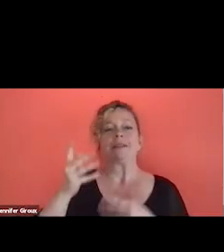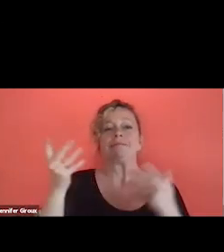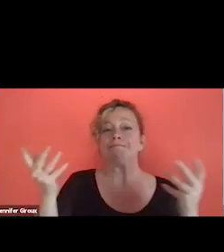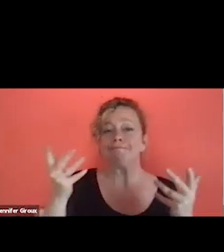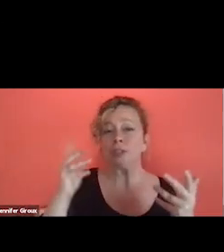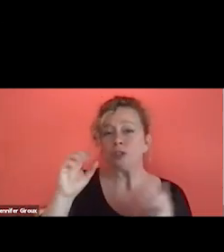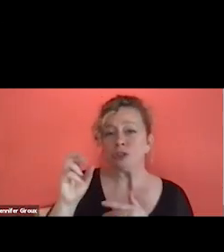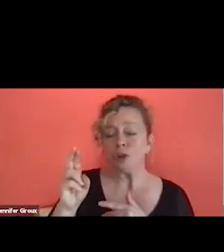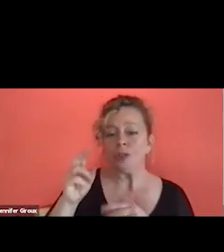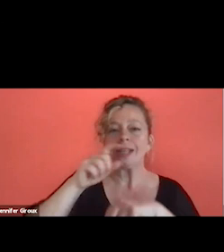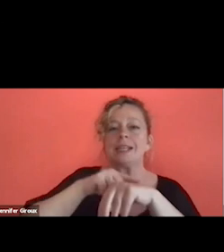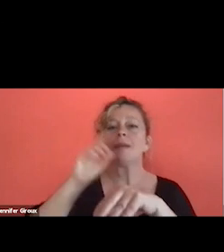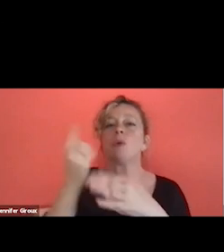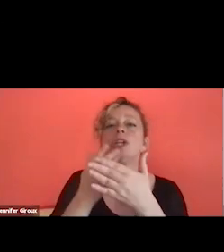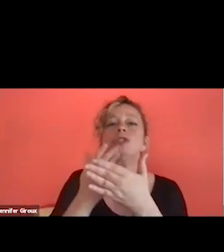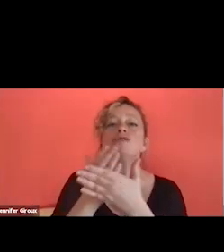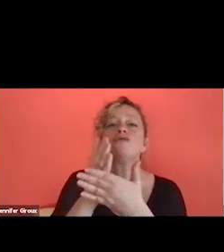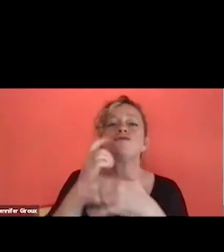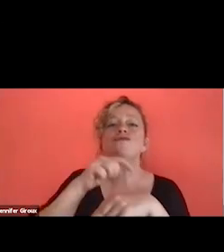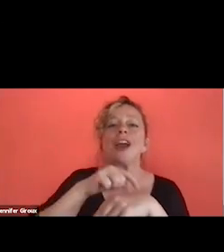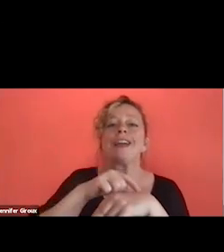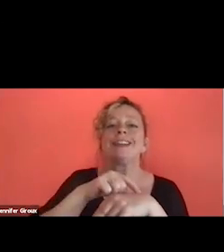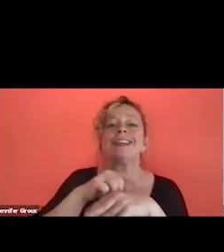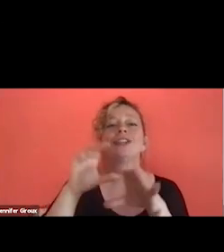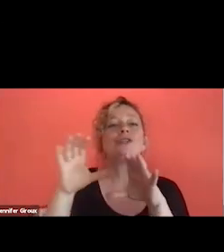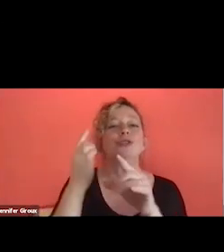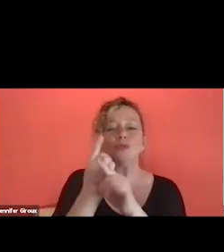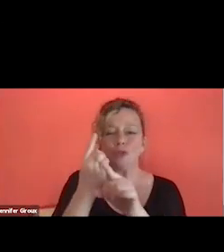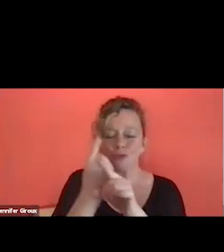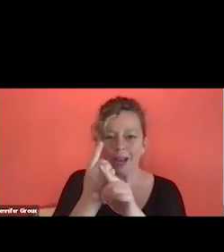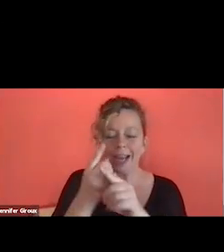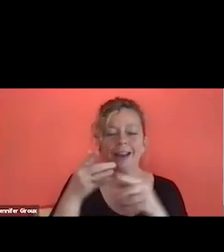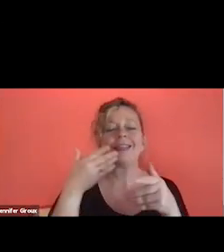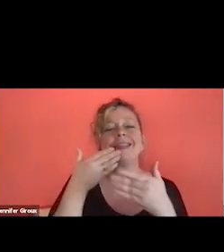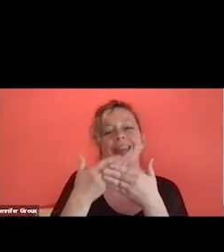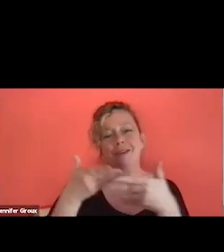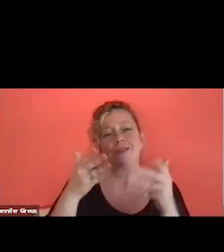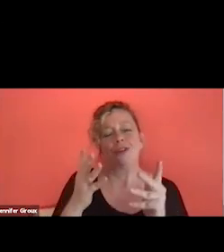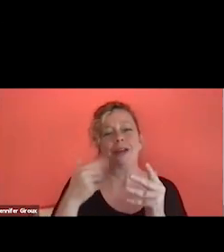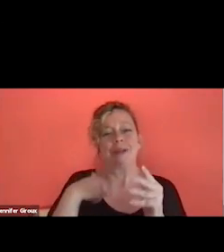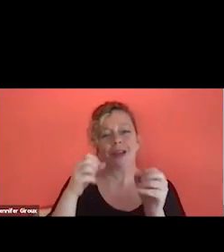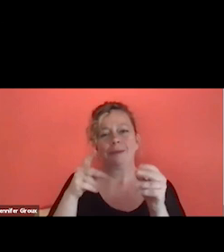"El momento siempre es correcto para hacer lo correcto." Gracias por permitirme esta oportunidad de compartir esta información con ustedes hoy.